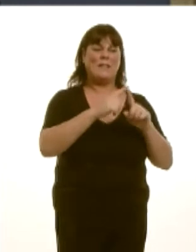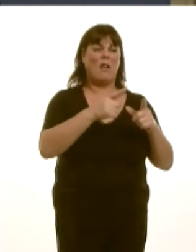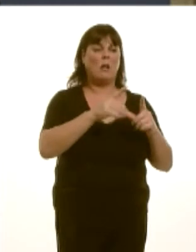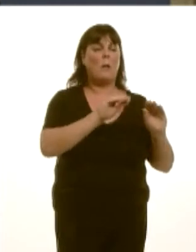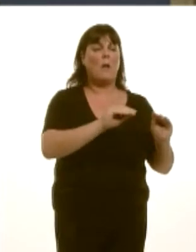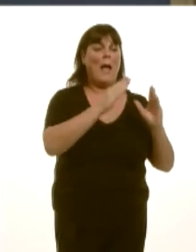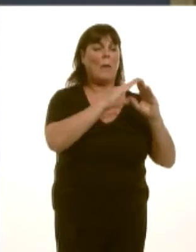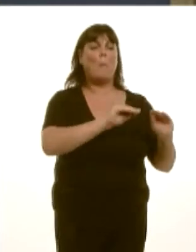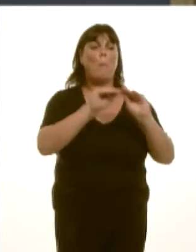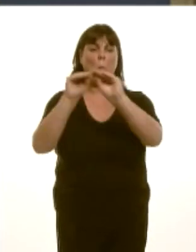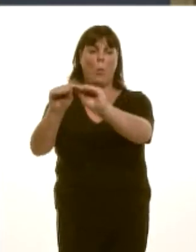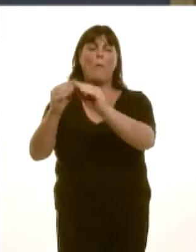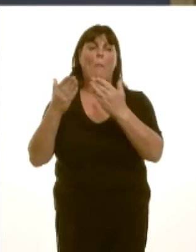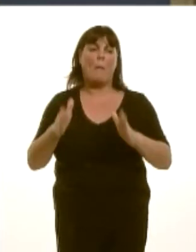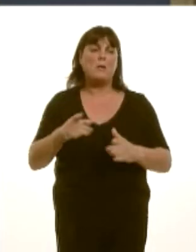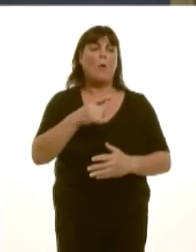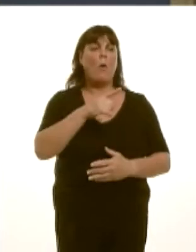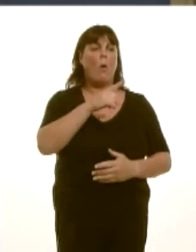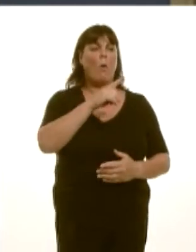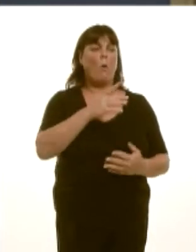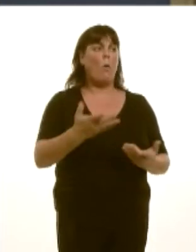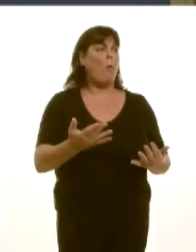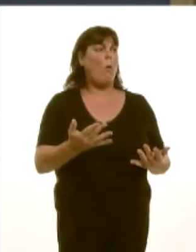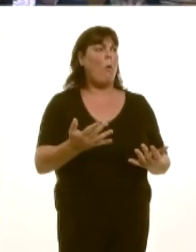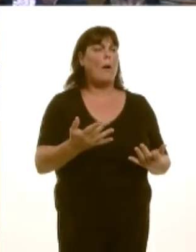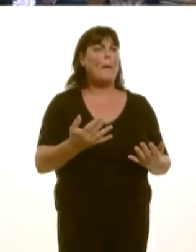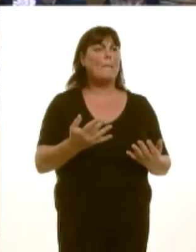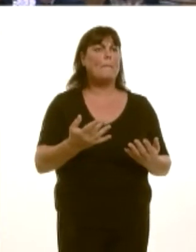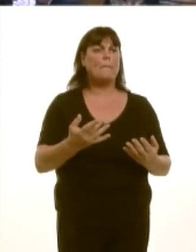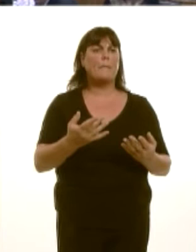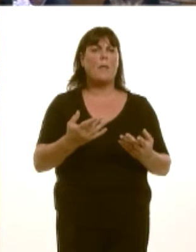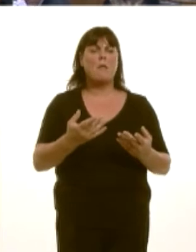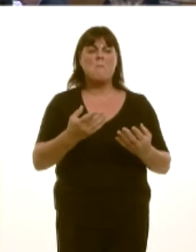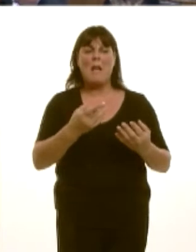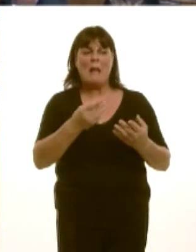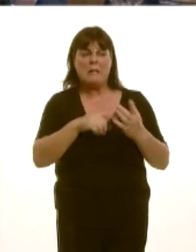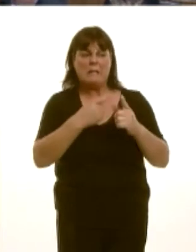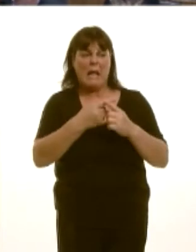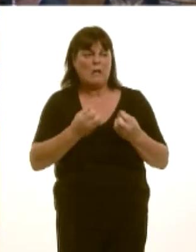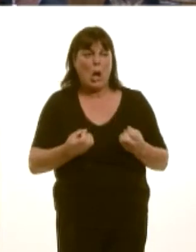Carwyn Jones: Nid oes ffigurau gennyf ar gyfer hynny, ond, wrth ystyried yr hyn yr wyf yn